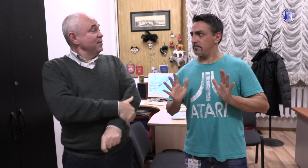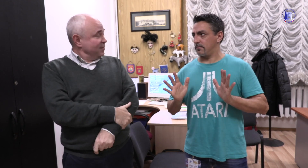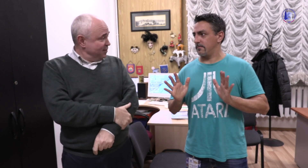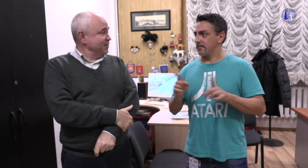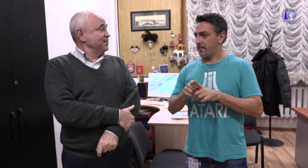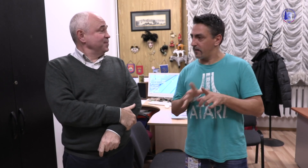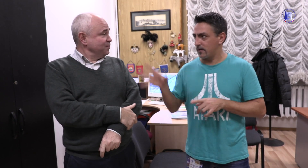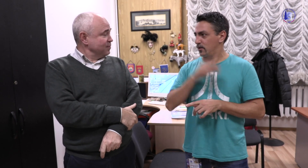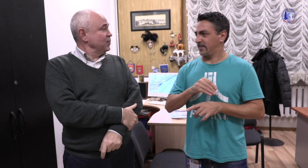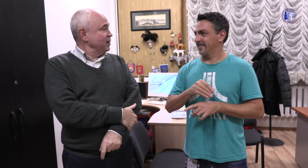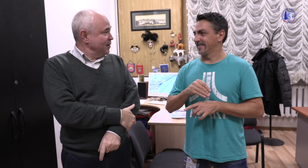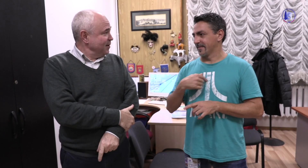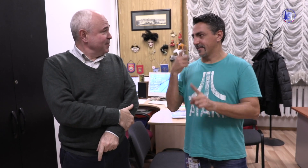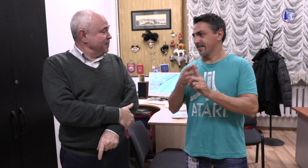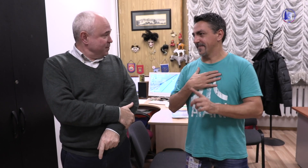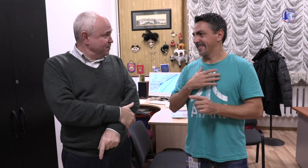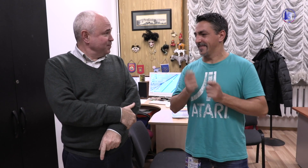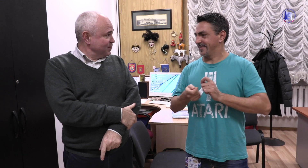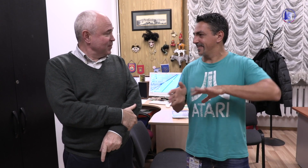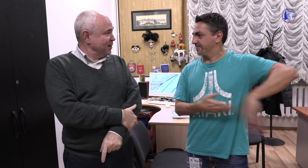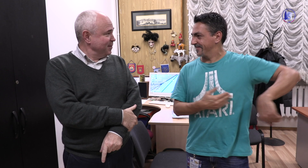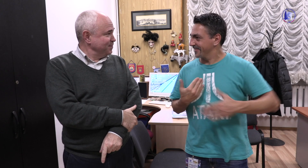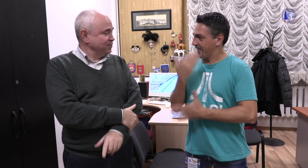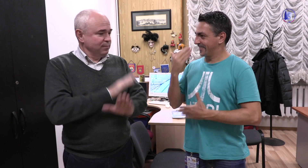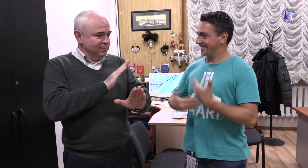Это – для всех! Заменил старый вариант на новый.